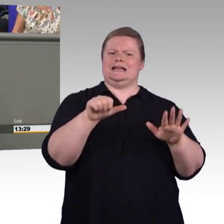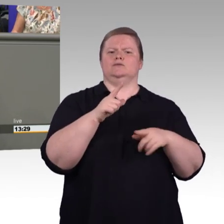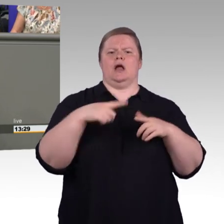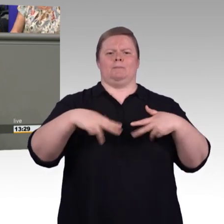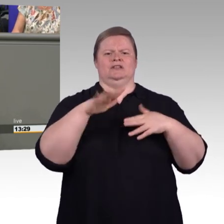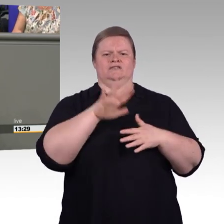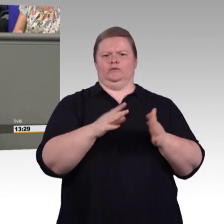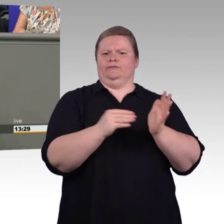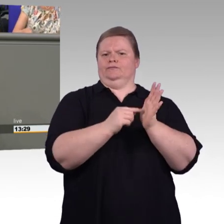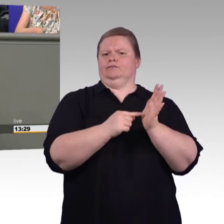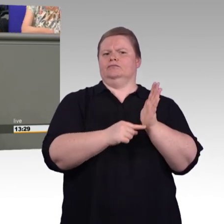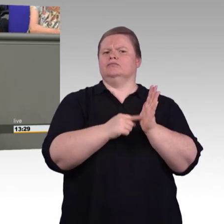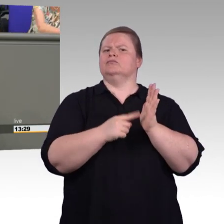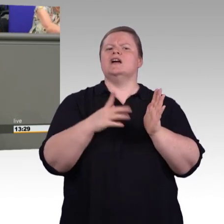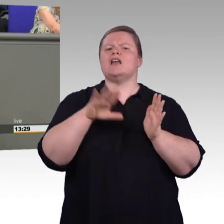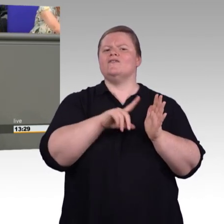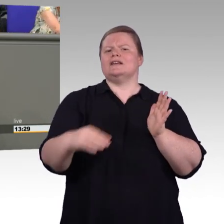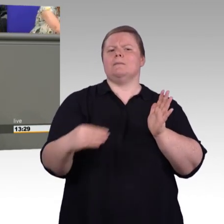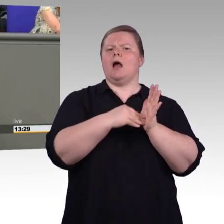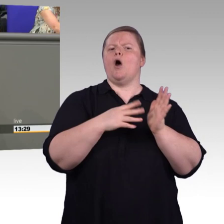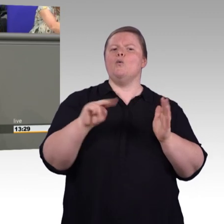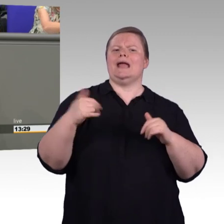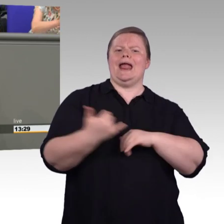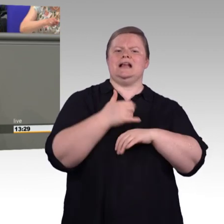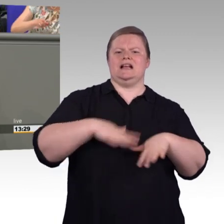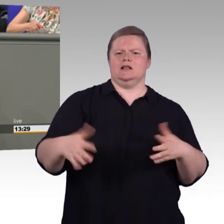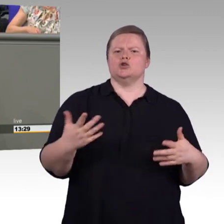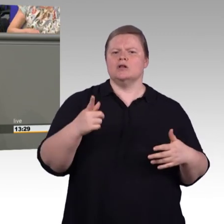Das zweite, was wir hier sicherlich erwähnen müssen ist,